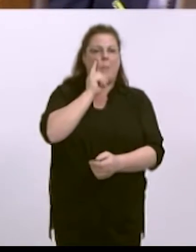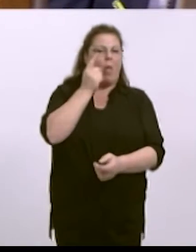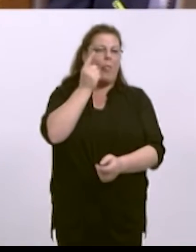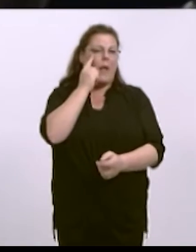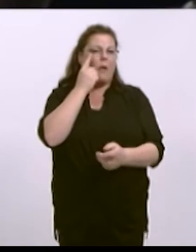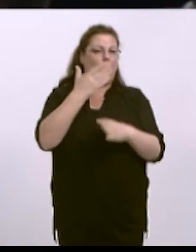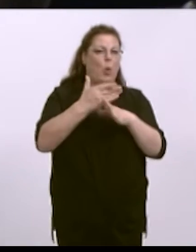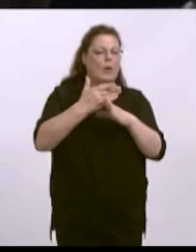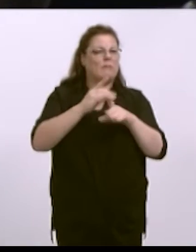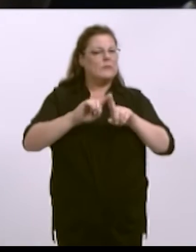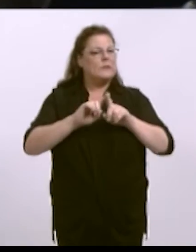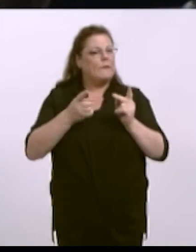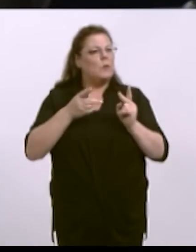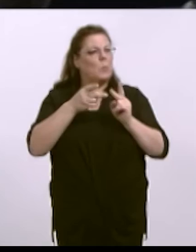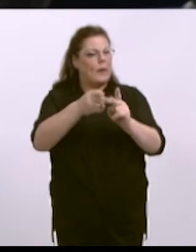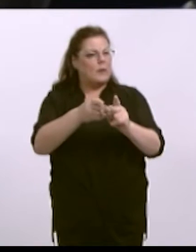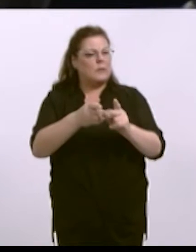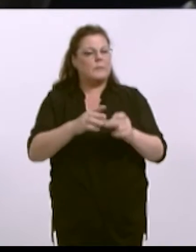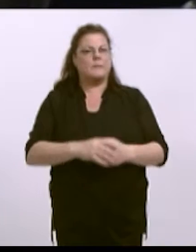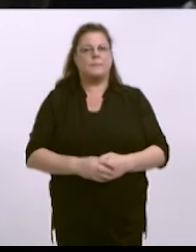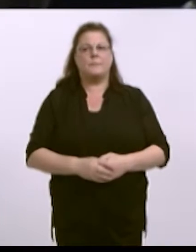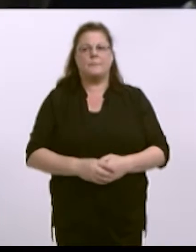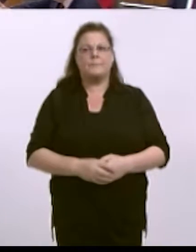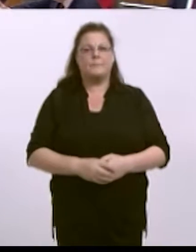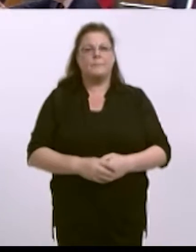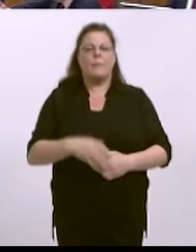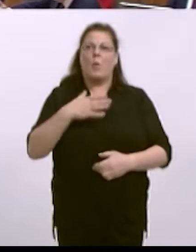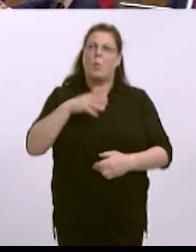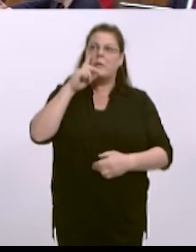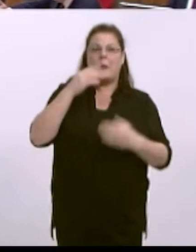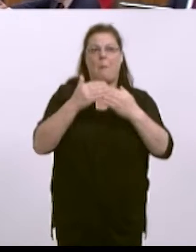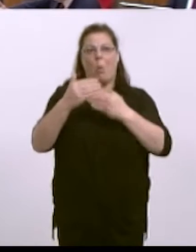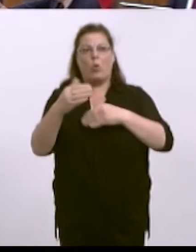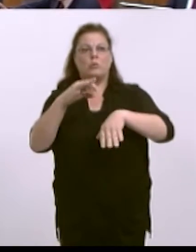ffyrdd newydd o weithio. Yn y pen draw, wrth gwrs, rydym niín moyn gweld mwy o feddygon